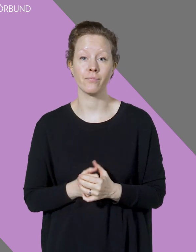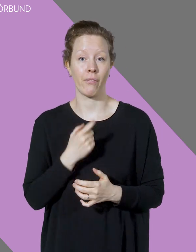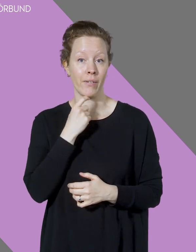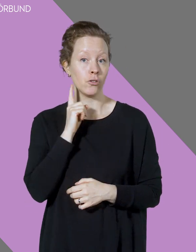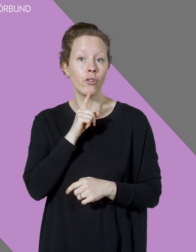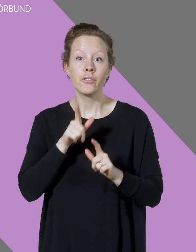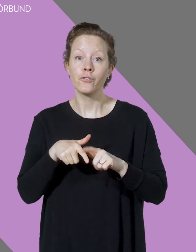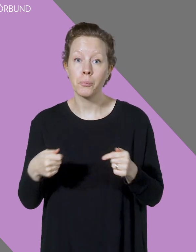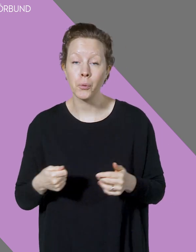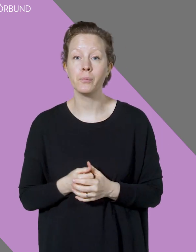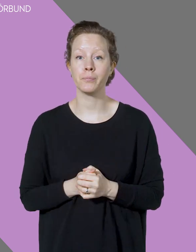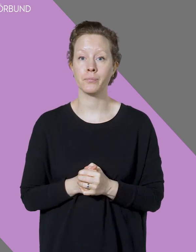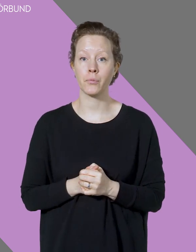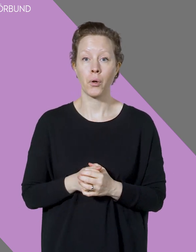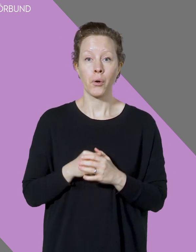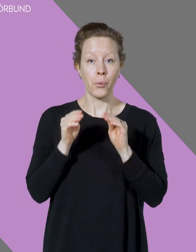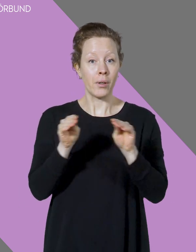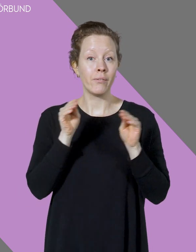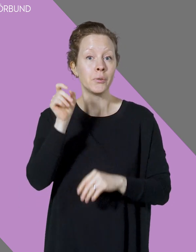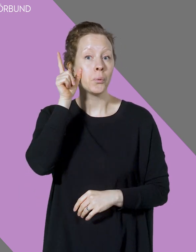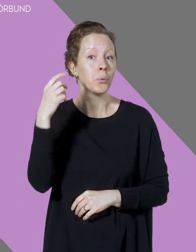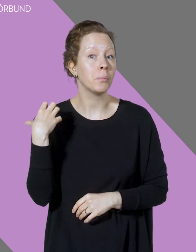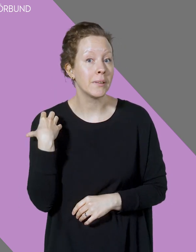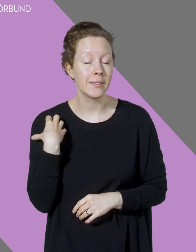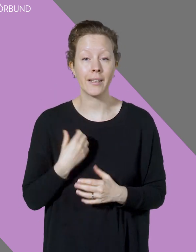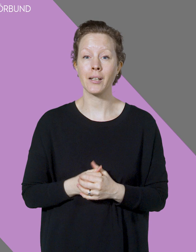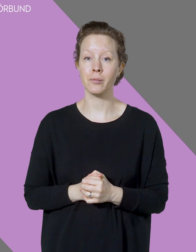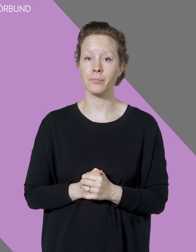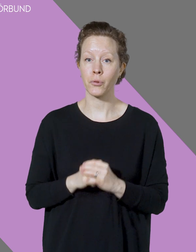Dövas Förbund, Undervisnings- och kulturministeriet, -